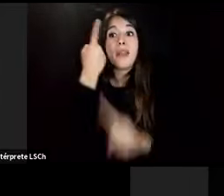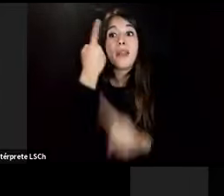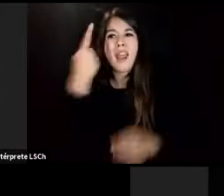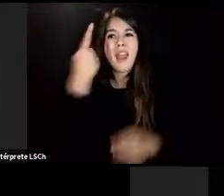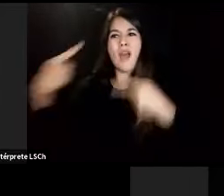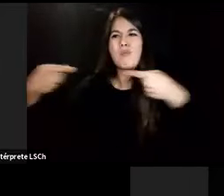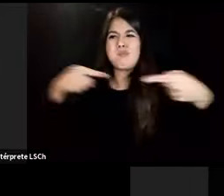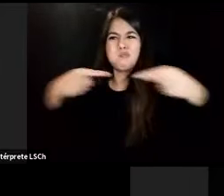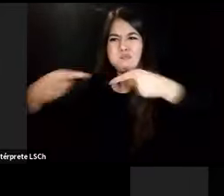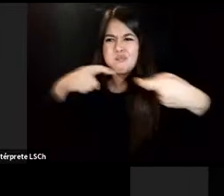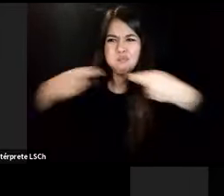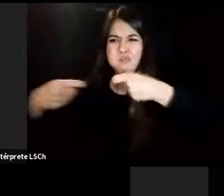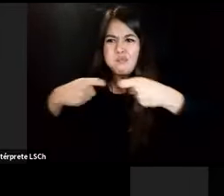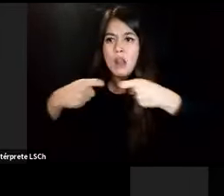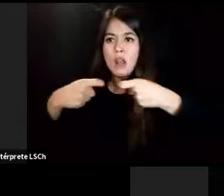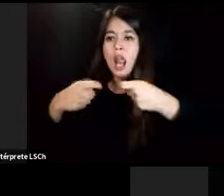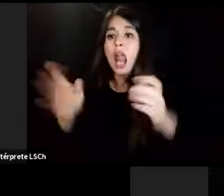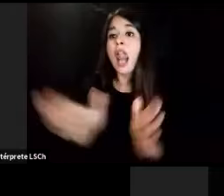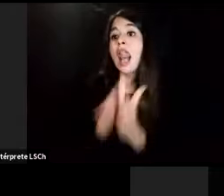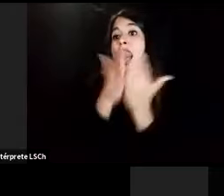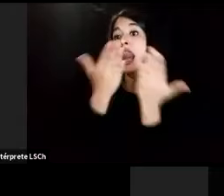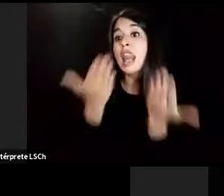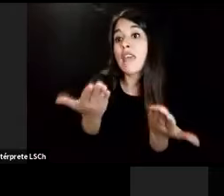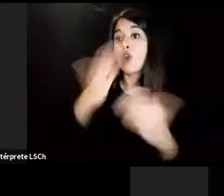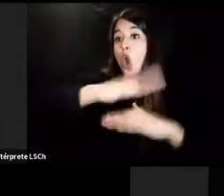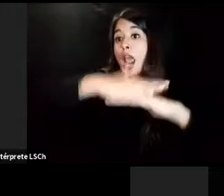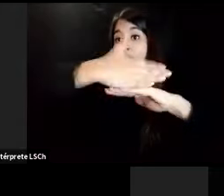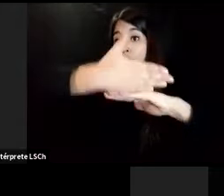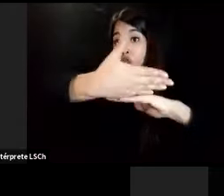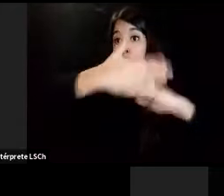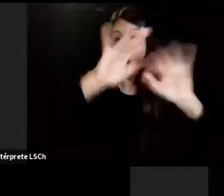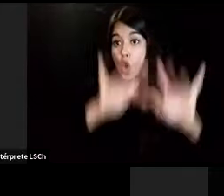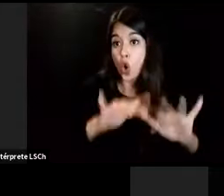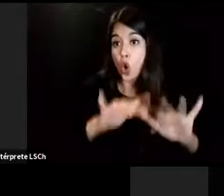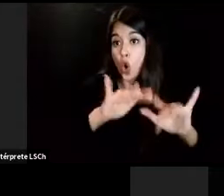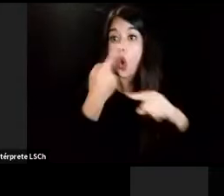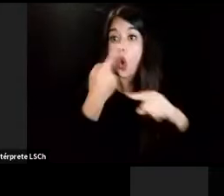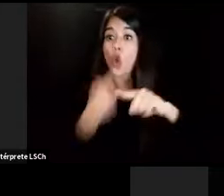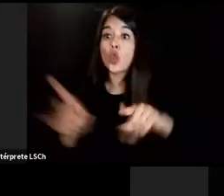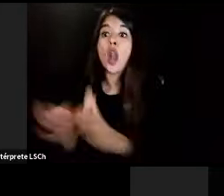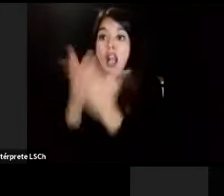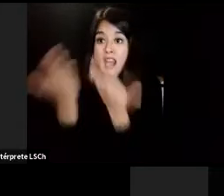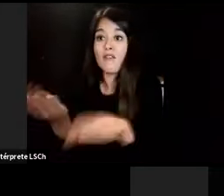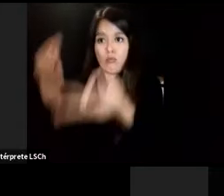entre el libro electrónico y el libro en papel. Mucha gente empezó a hablar